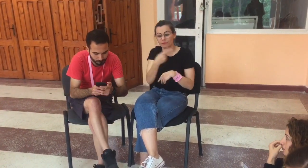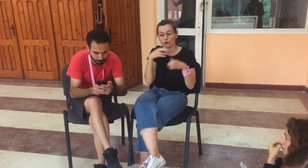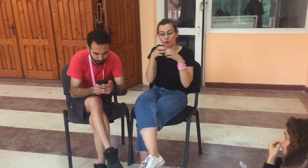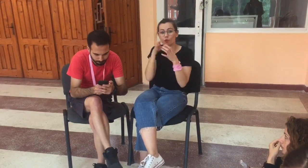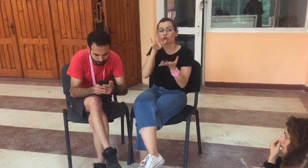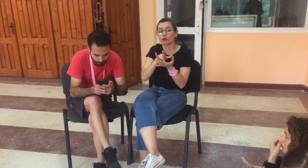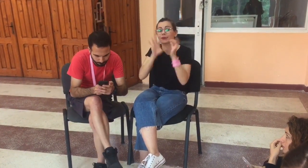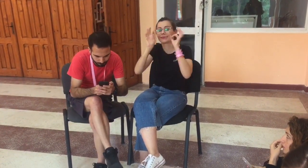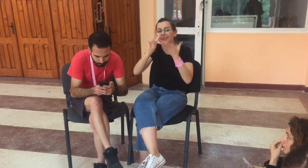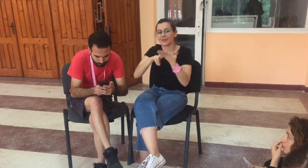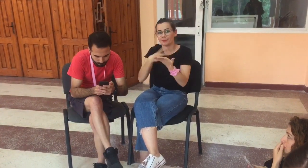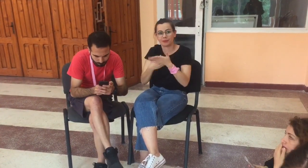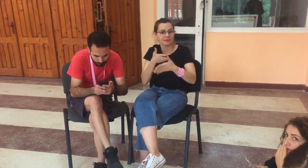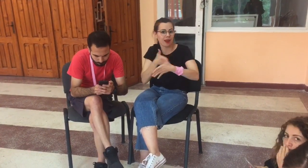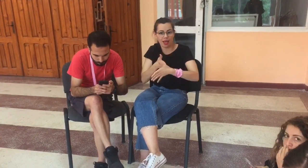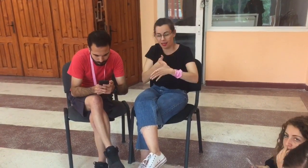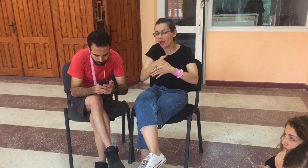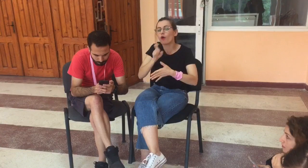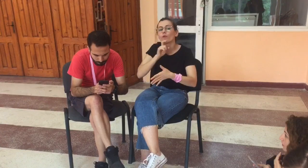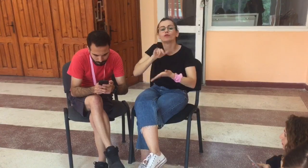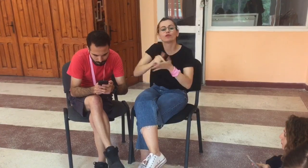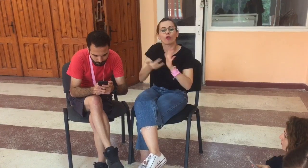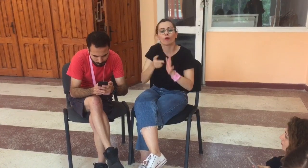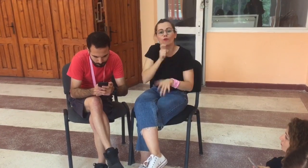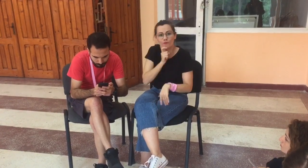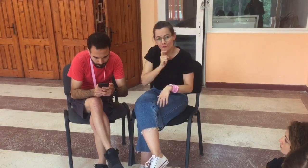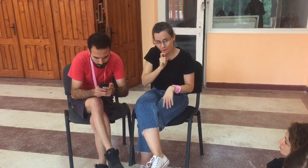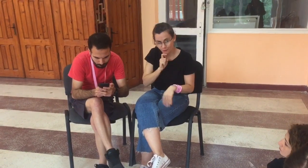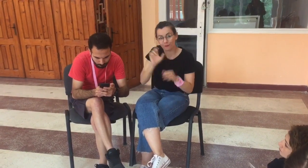El grupo de trabajo ha de abordar la problemática de conseguir intérpretes de lengua de signos.